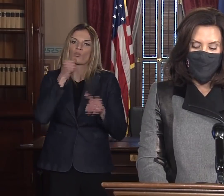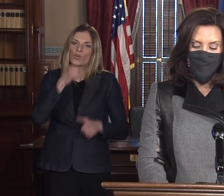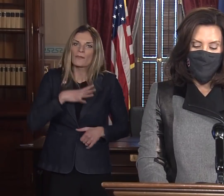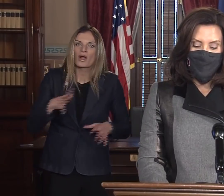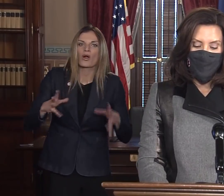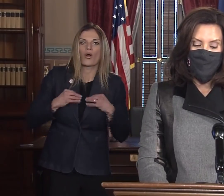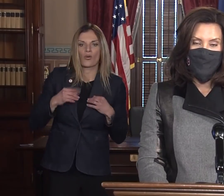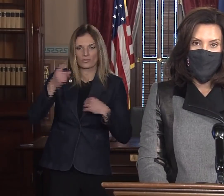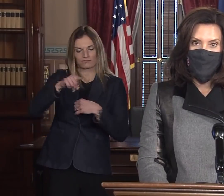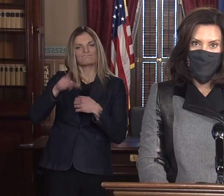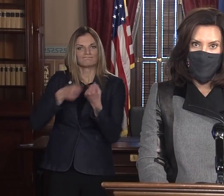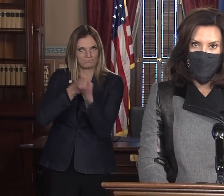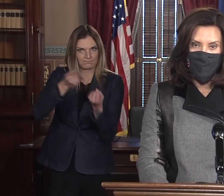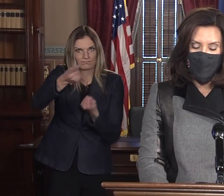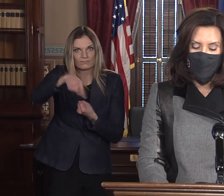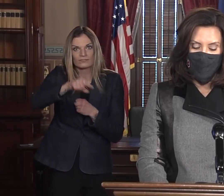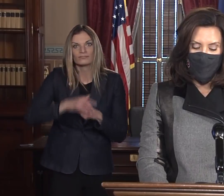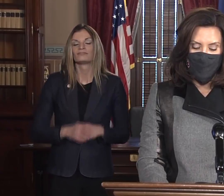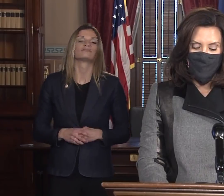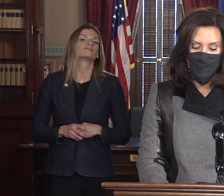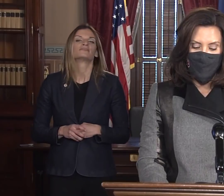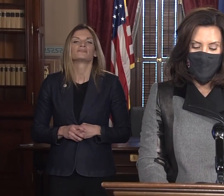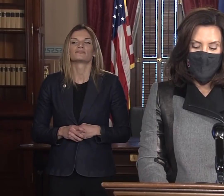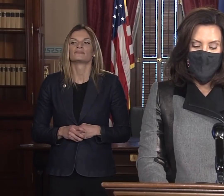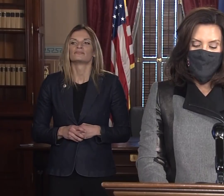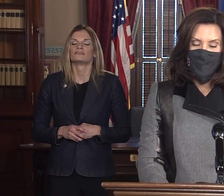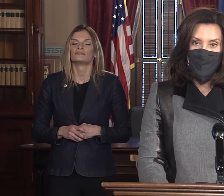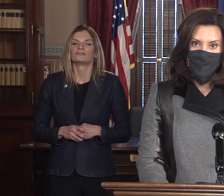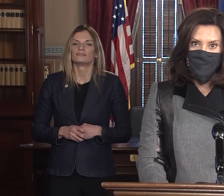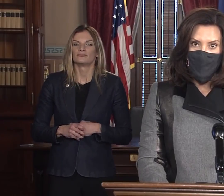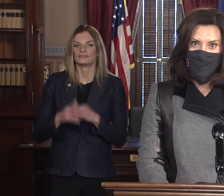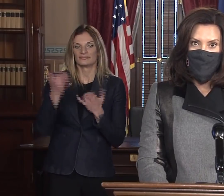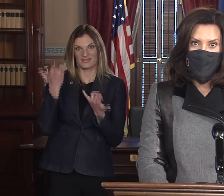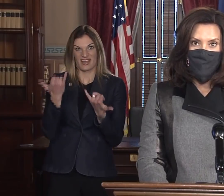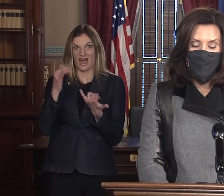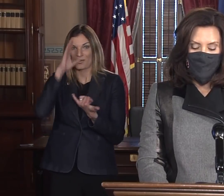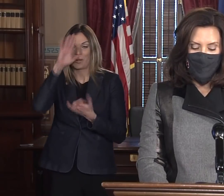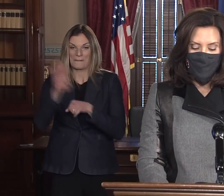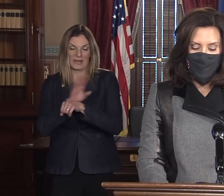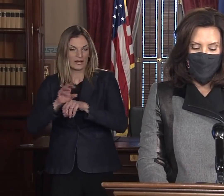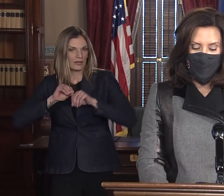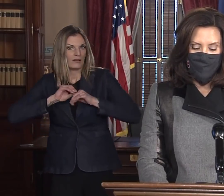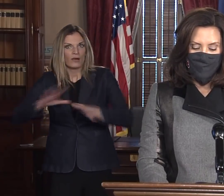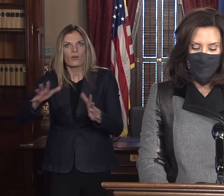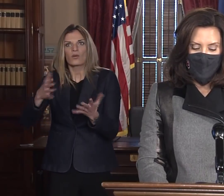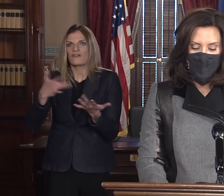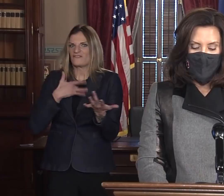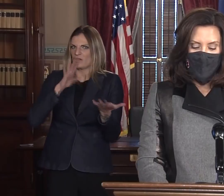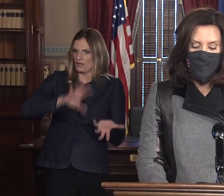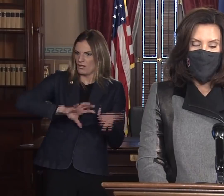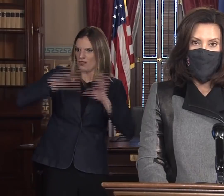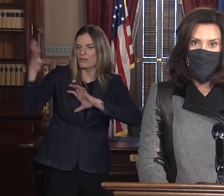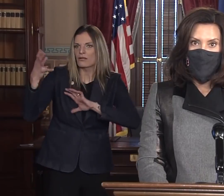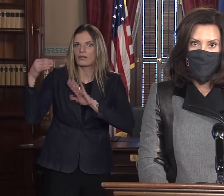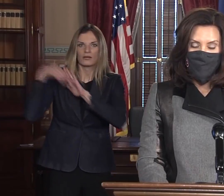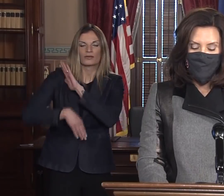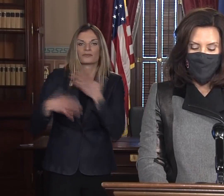WOMEN-OWNED, MINORITY-OWNED VETERAN BUSINESSES IN PARTICULAR. MICHIGAN'S FOOD AND AGRICULTURE